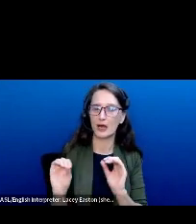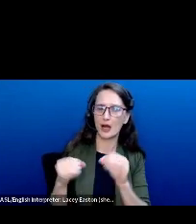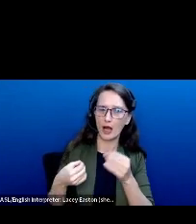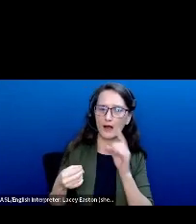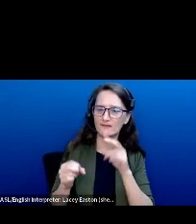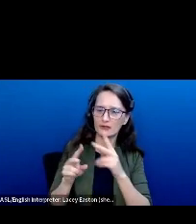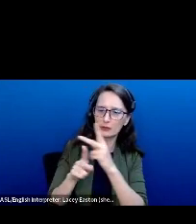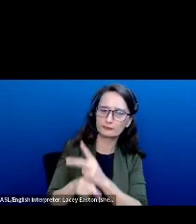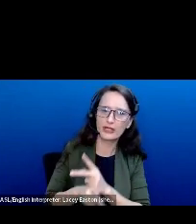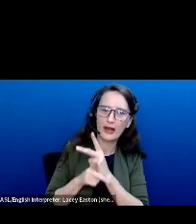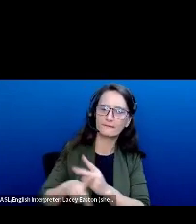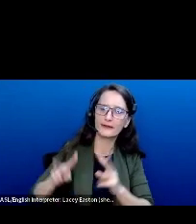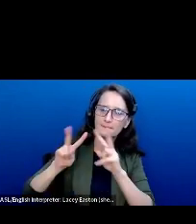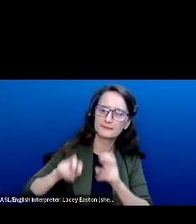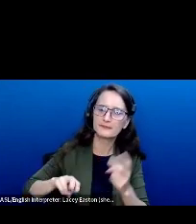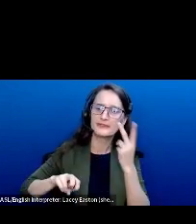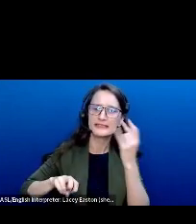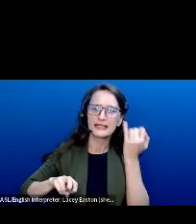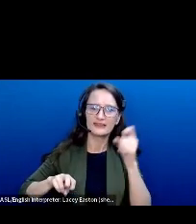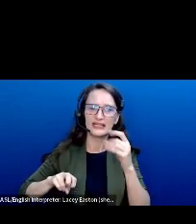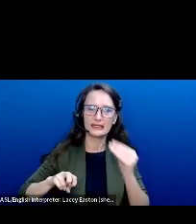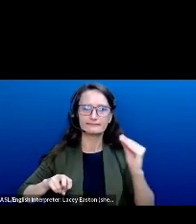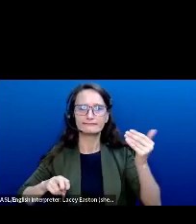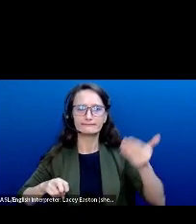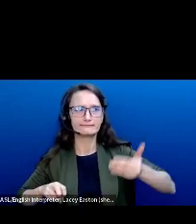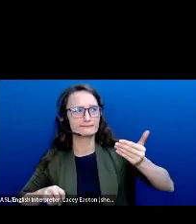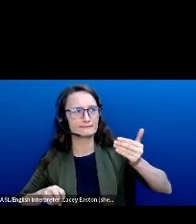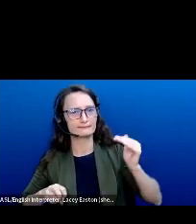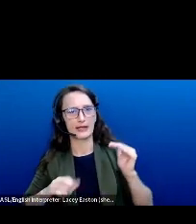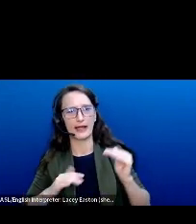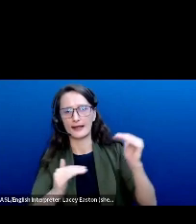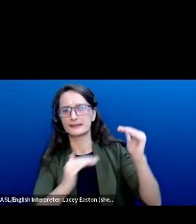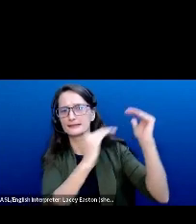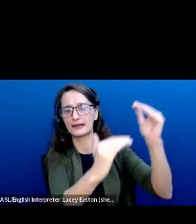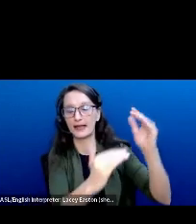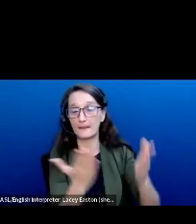escalarla, lo que podría implicar derivar a la persona que llama a uno de nuestros socios educativos